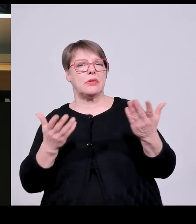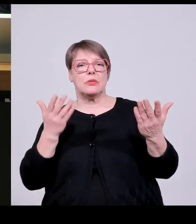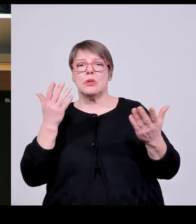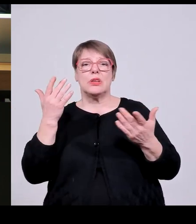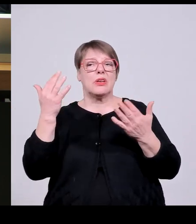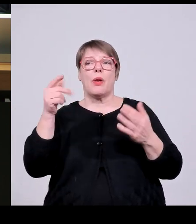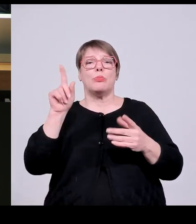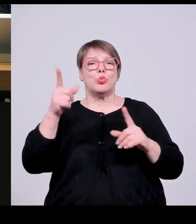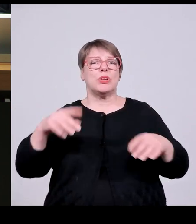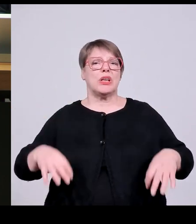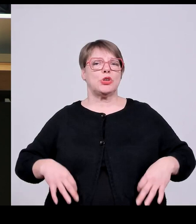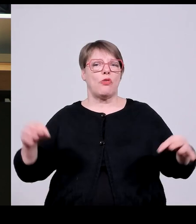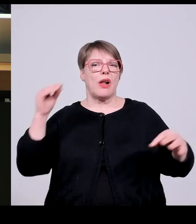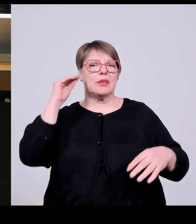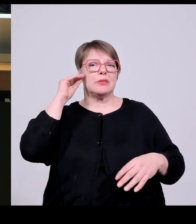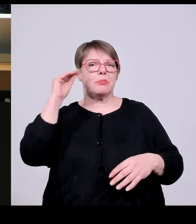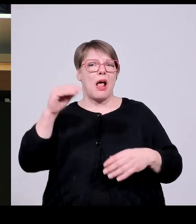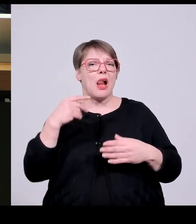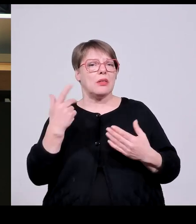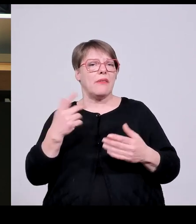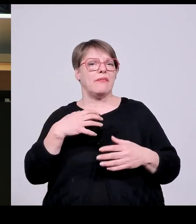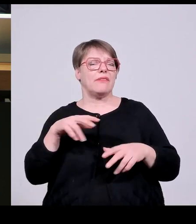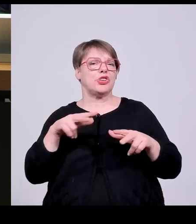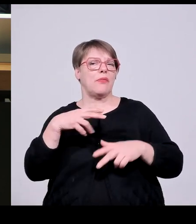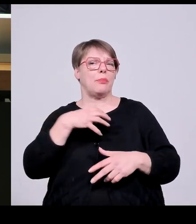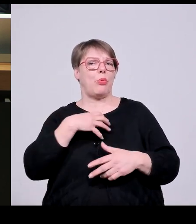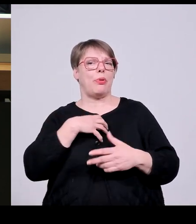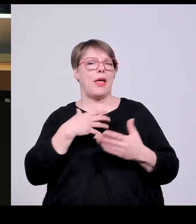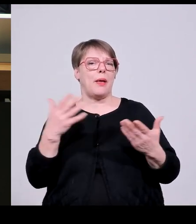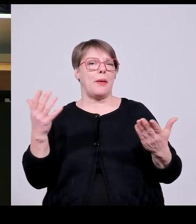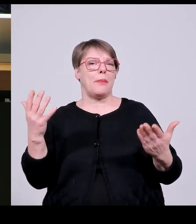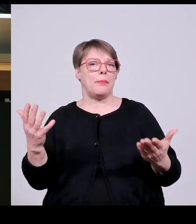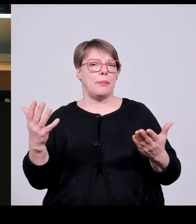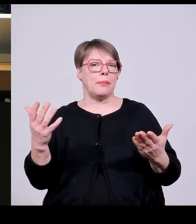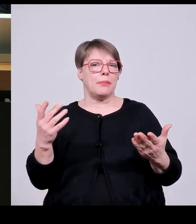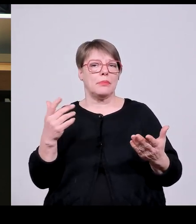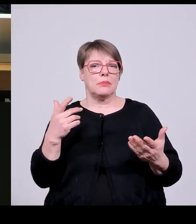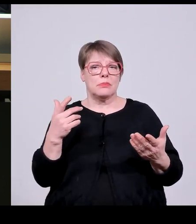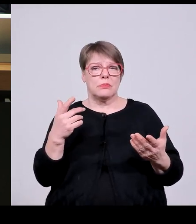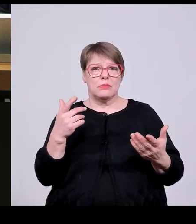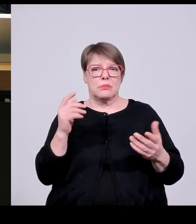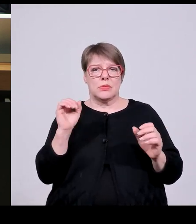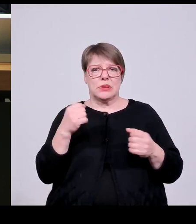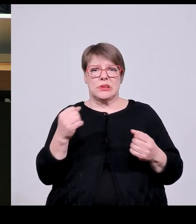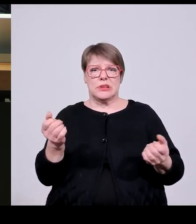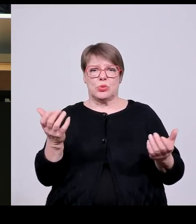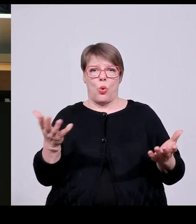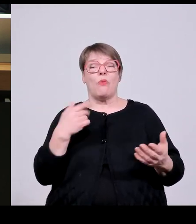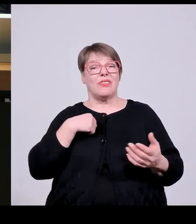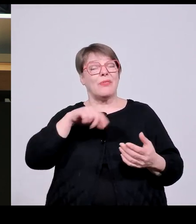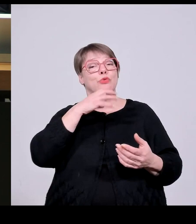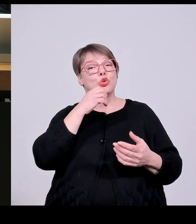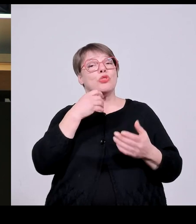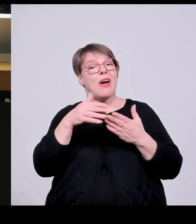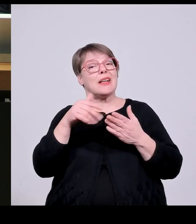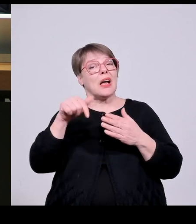Wir bekennen uns Ausdrücke zu städtischen Gesellschaften zu 400.000 kommunalen Wohnungen bereits dagegen als langfristiges Ziel aber bitte mit städtischen Gesellschaften,